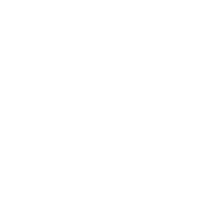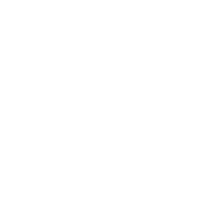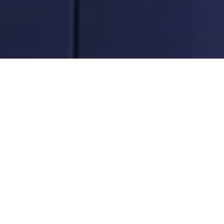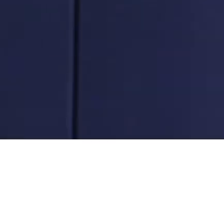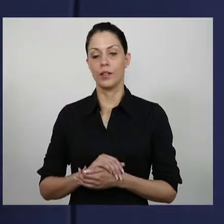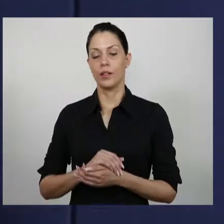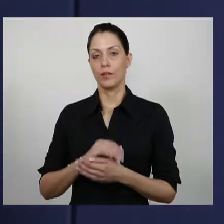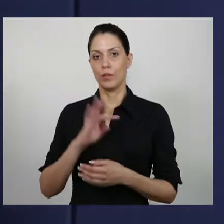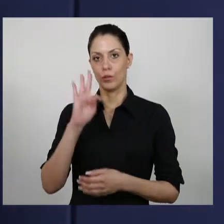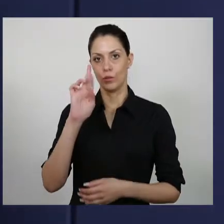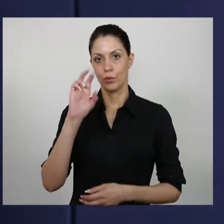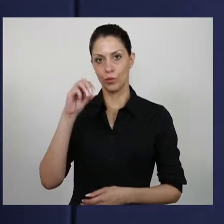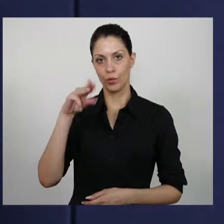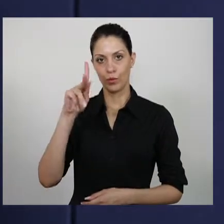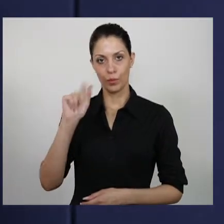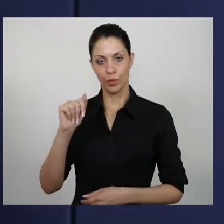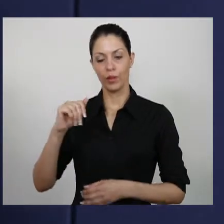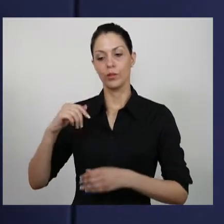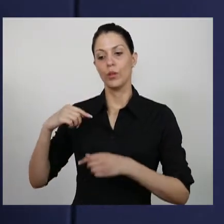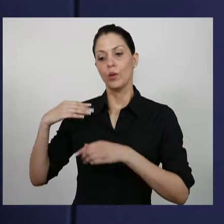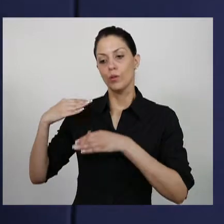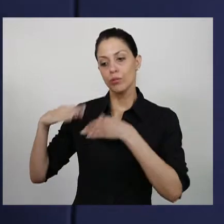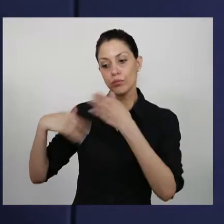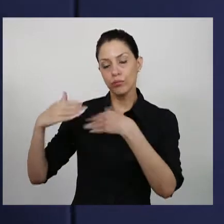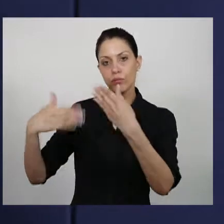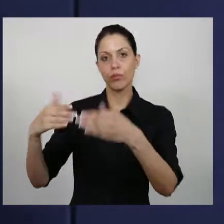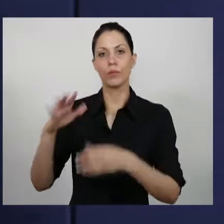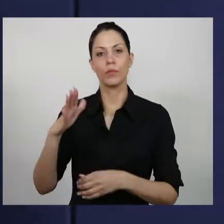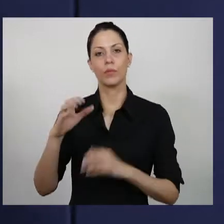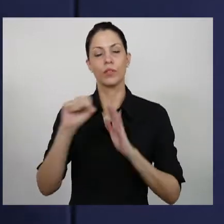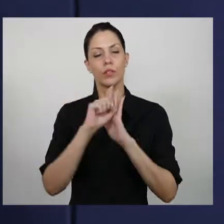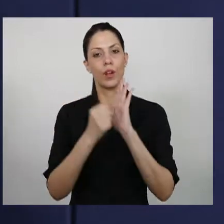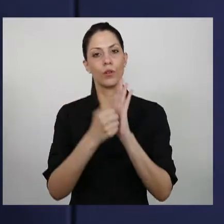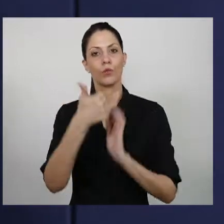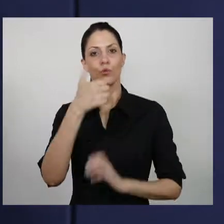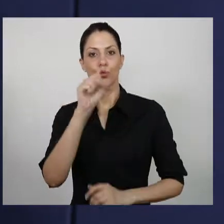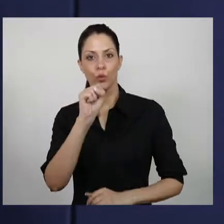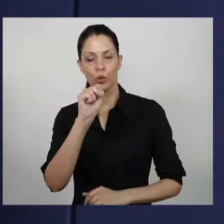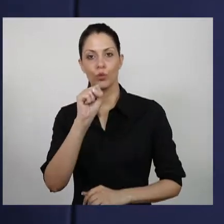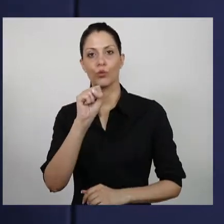A evolução da trompa iniciou-se em meados do século XVIII e XIX, metade do século